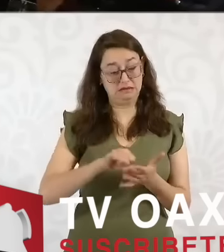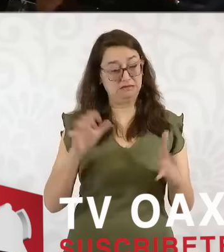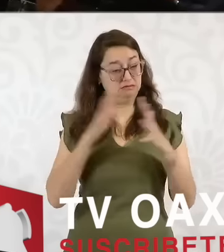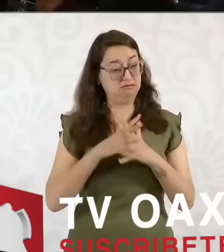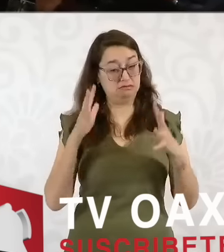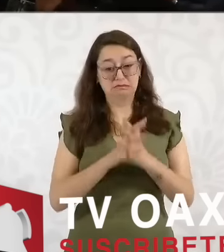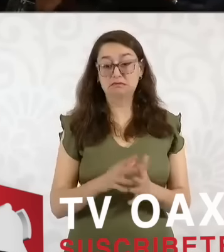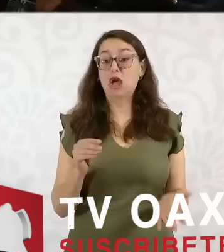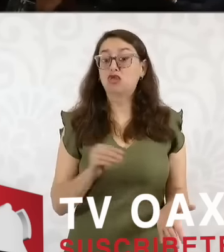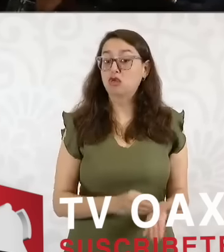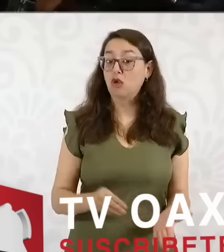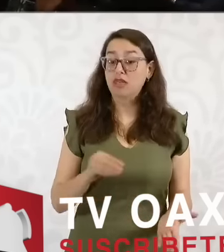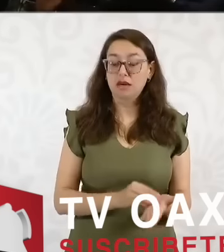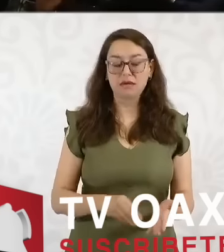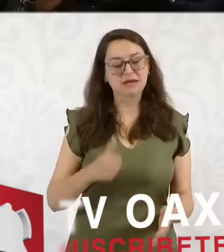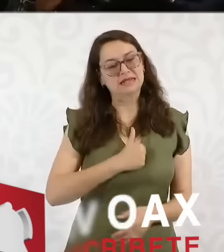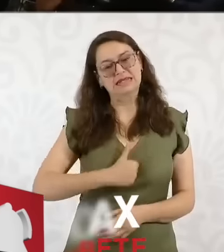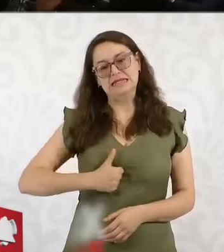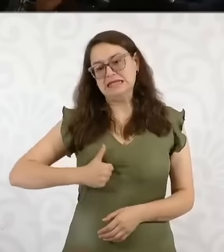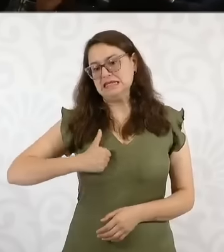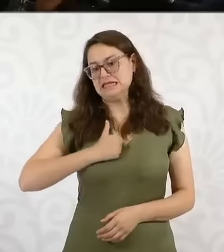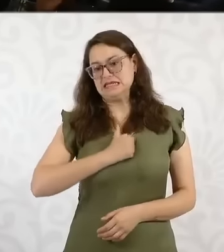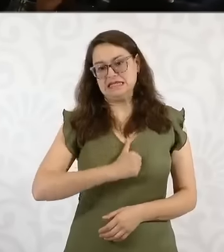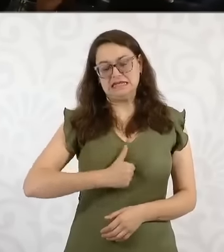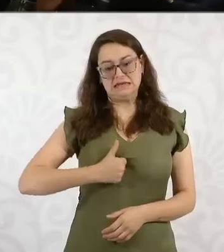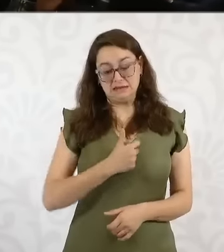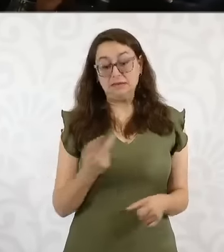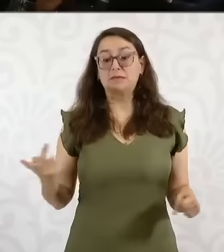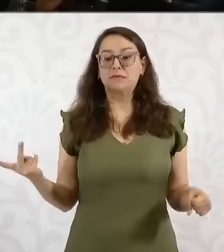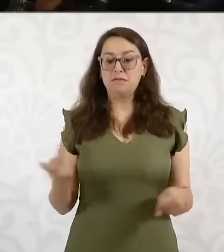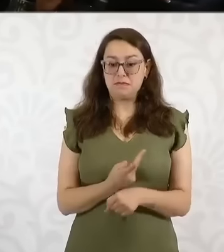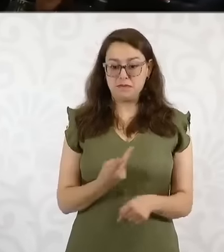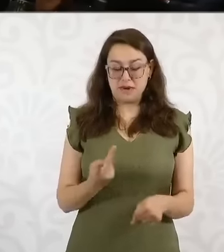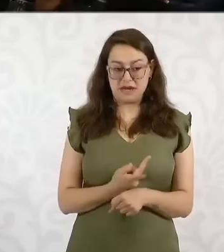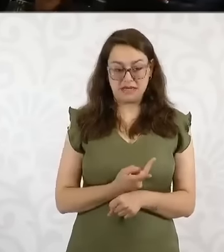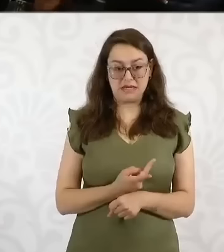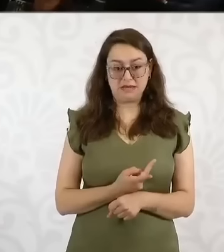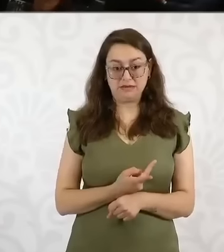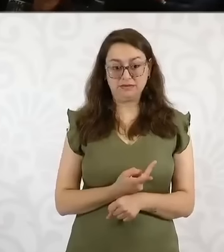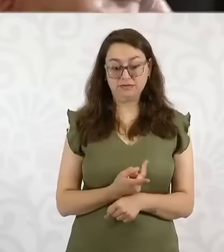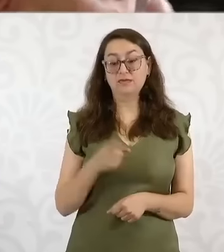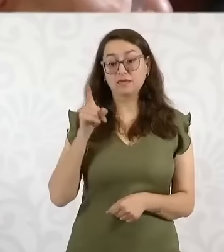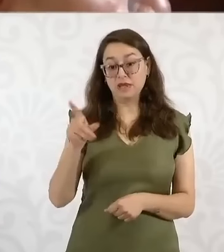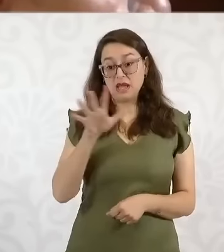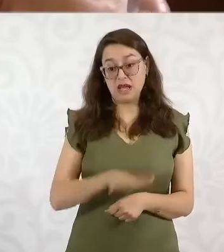pues bueno, conlleva eh algunas implicaciones, sobre todo en lo que es el estrecho de Ormos.